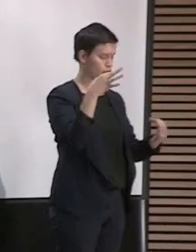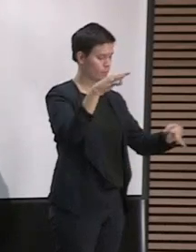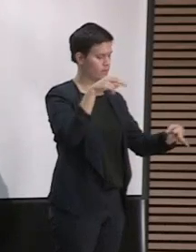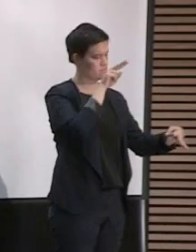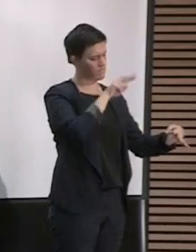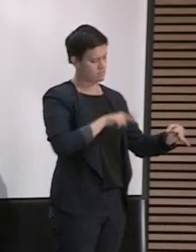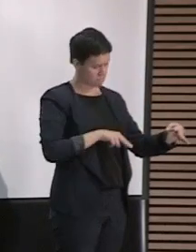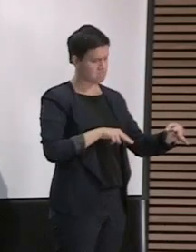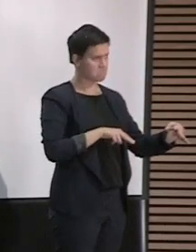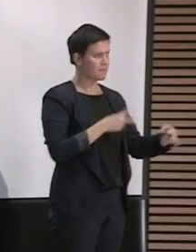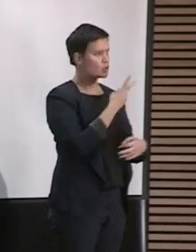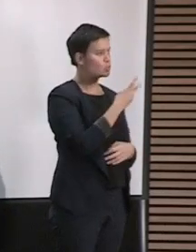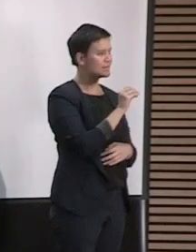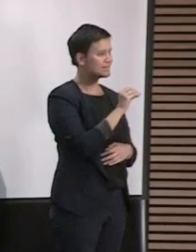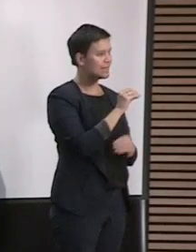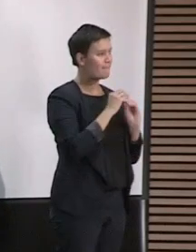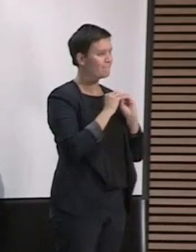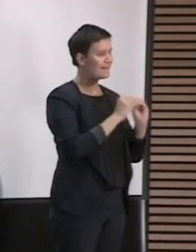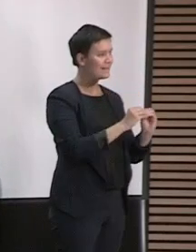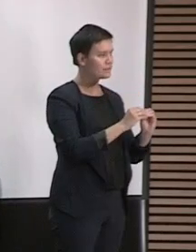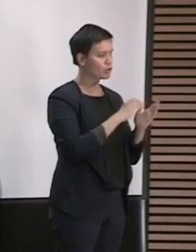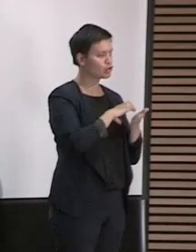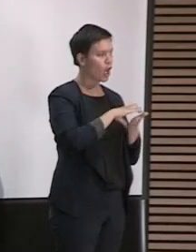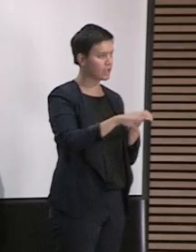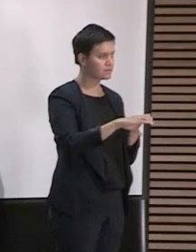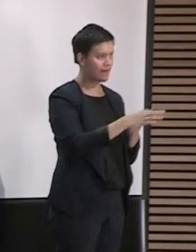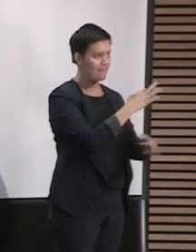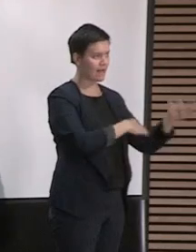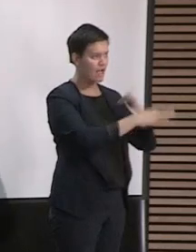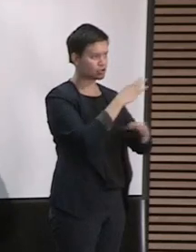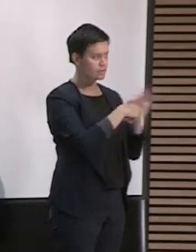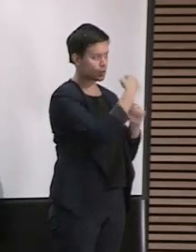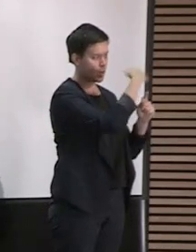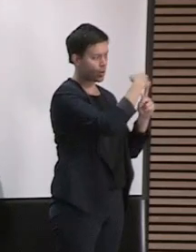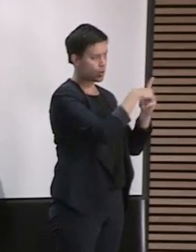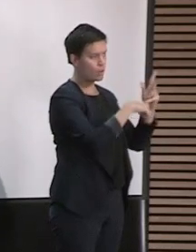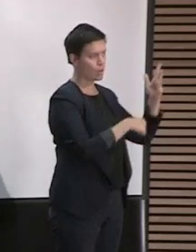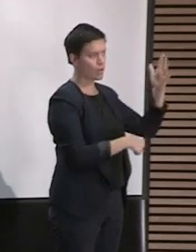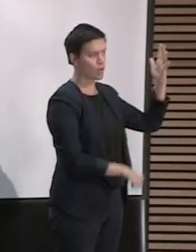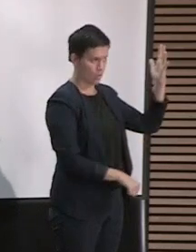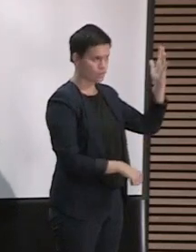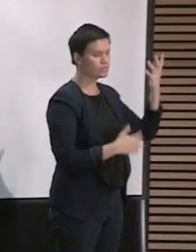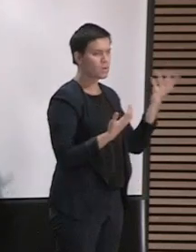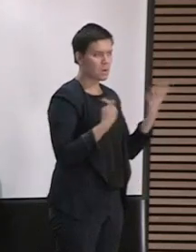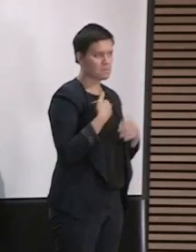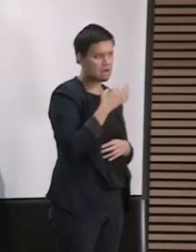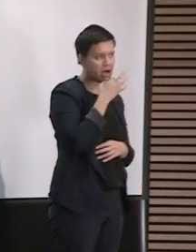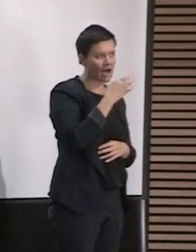runga i te koretake o nga angaanga kei reira. Jason? TE I tenei ata, i